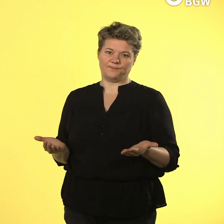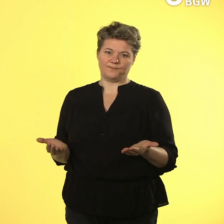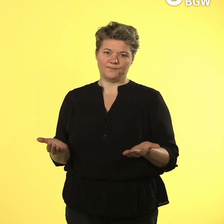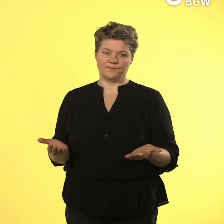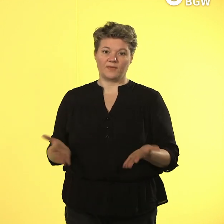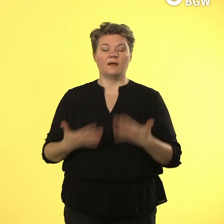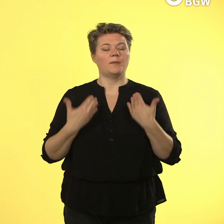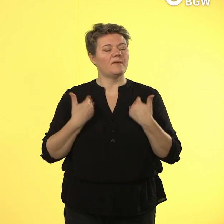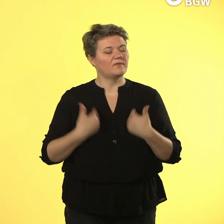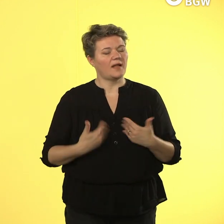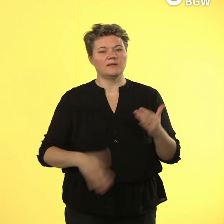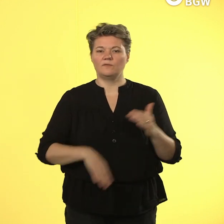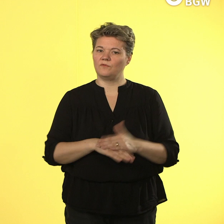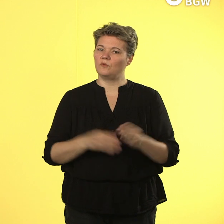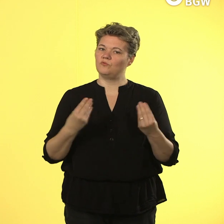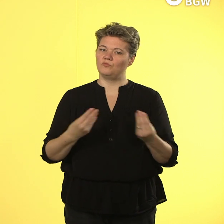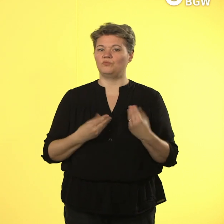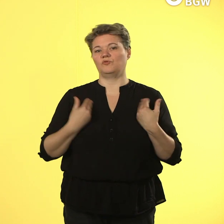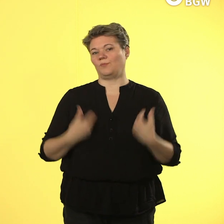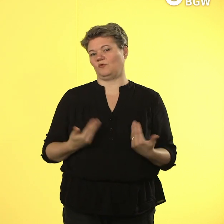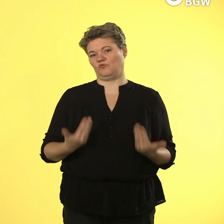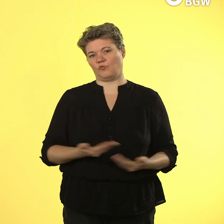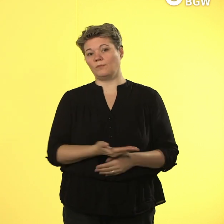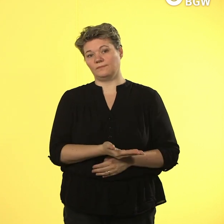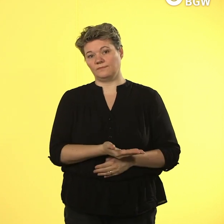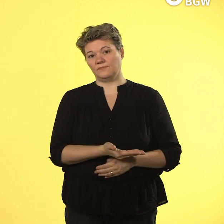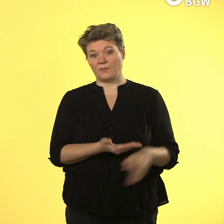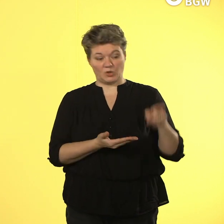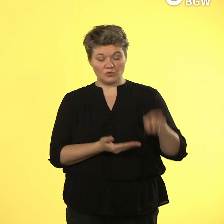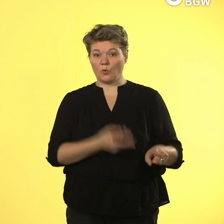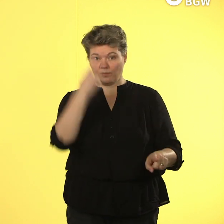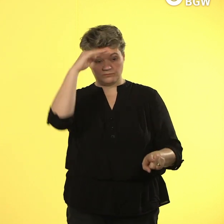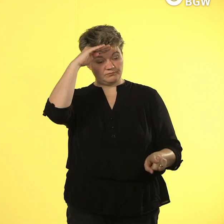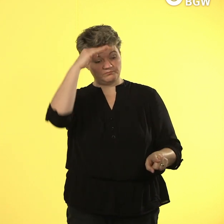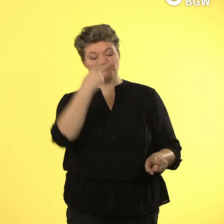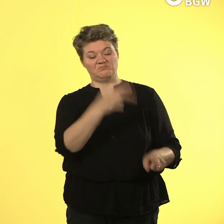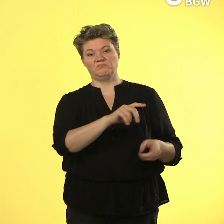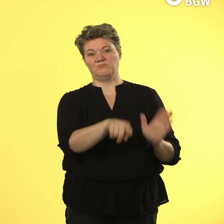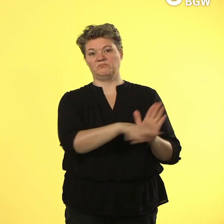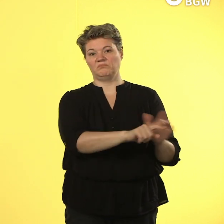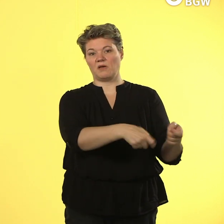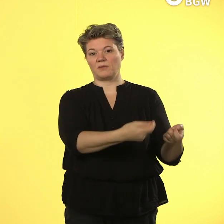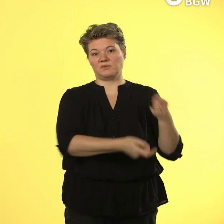werden Sie das nicht hinbekommen. Sie werden als Team der 17A diese Situation nicht managen.